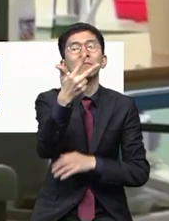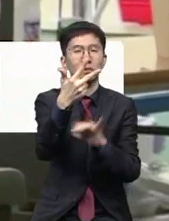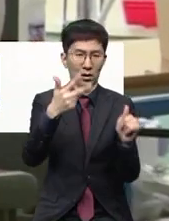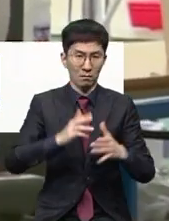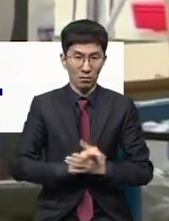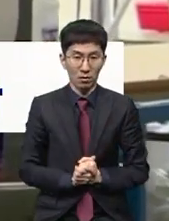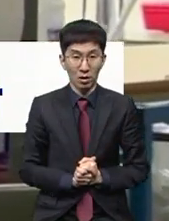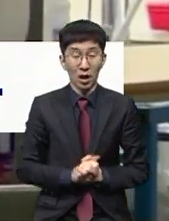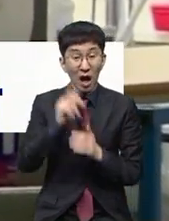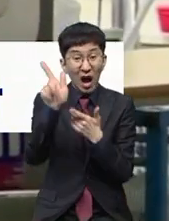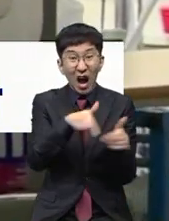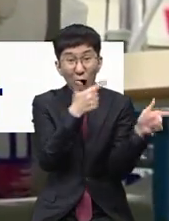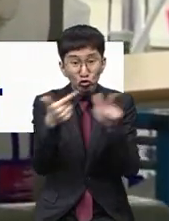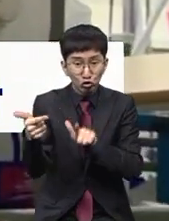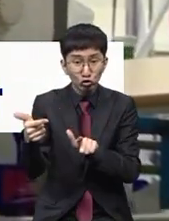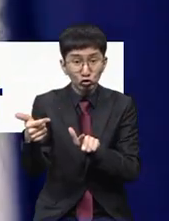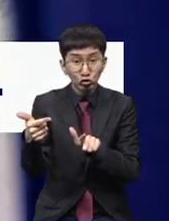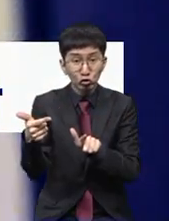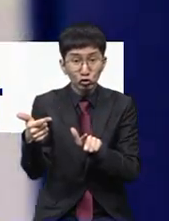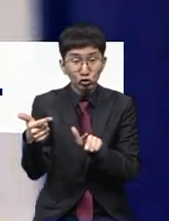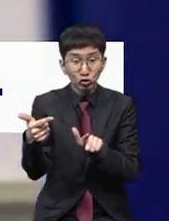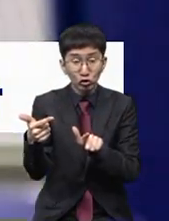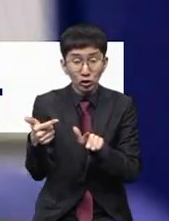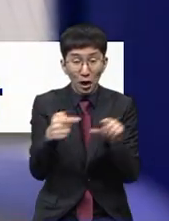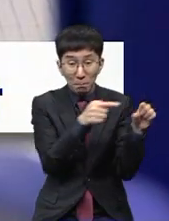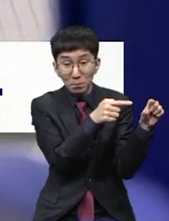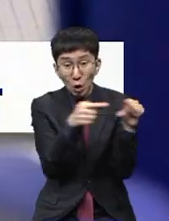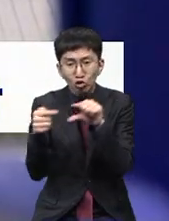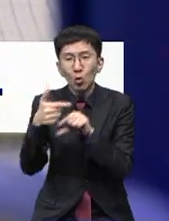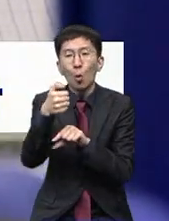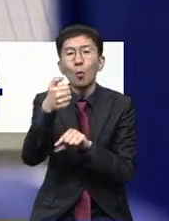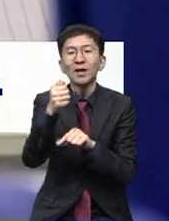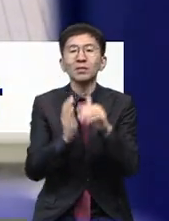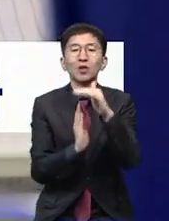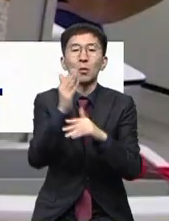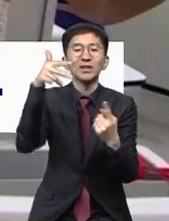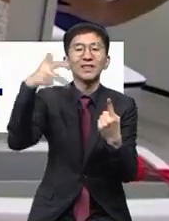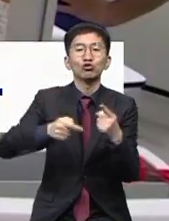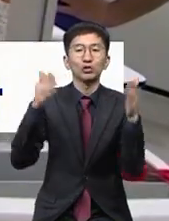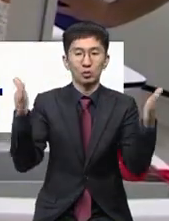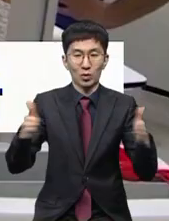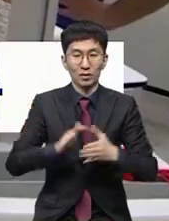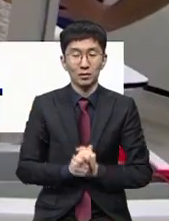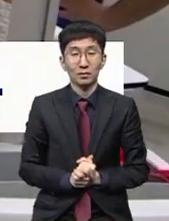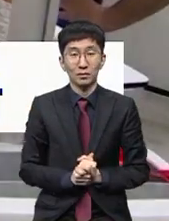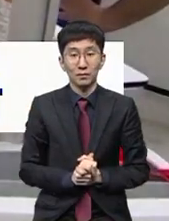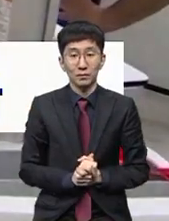일일 신규 확진자가 일주일째 5만 명대를 기록하고 있습니다. 변이 바이러스 발견